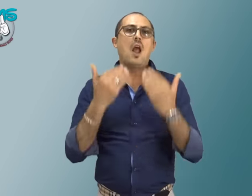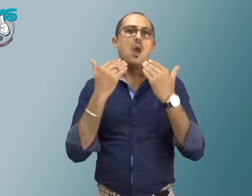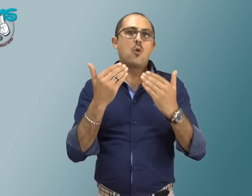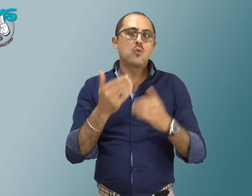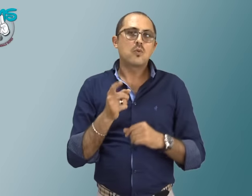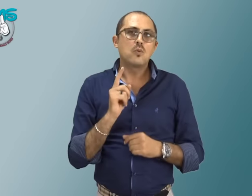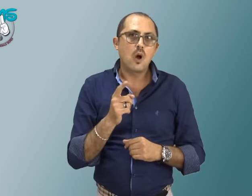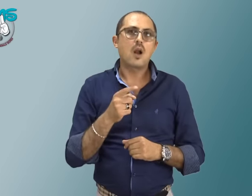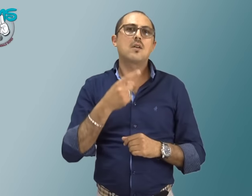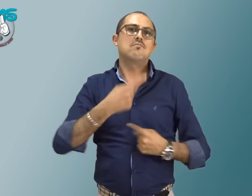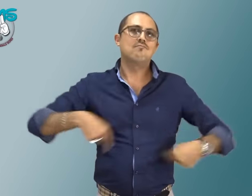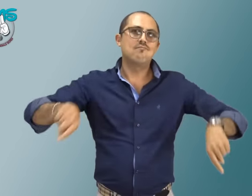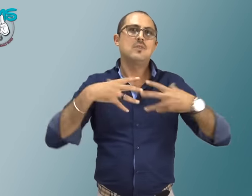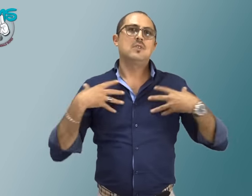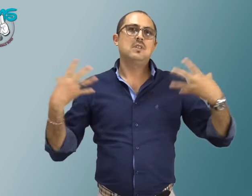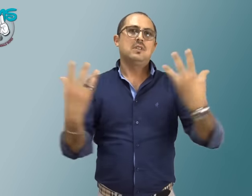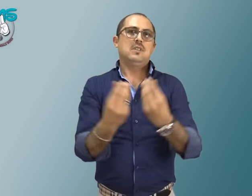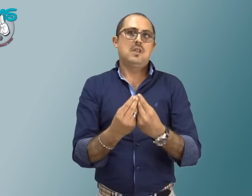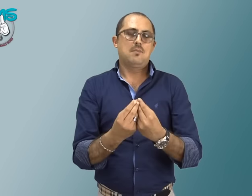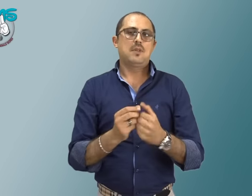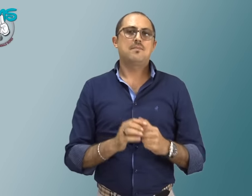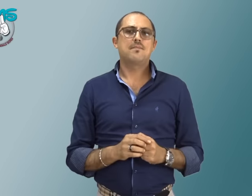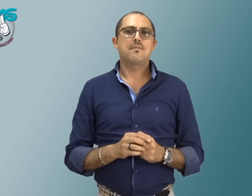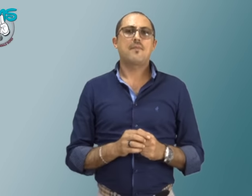Auguro a tutti di vivere la giornata tutti insieme.